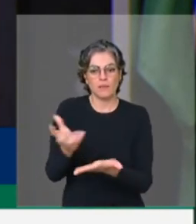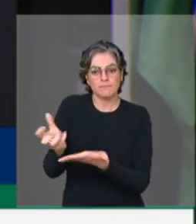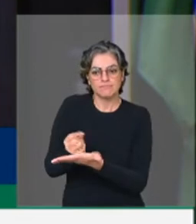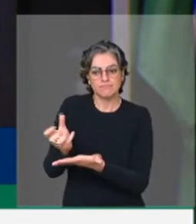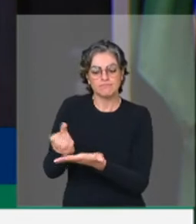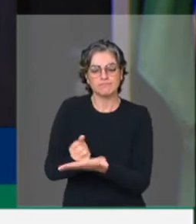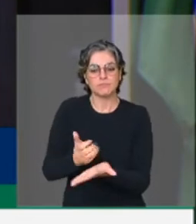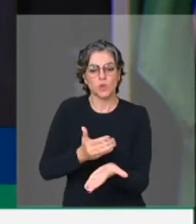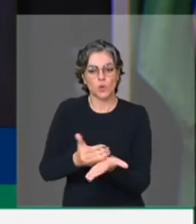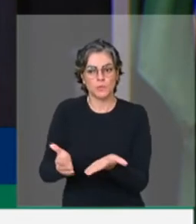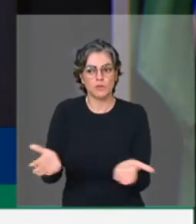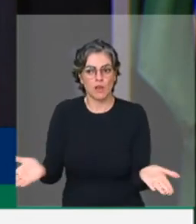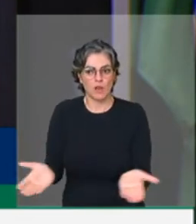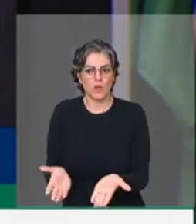INICIOU AGORA. QUE SE NÃO É